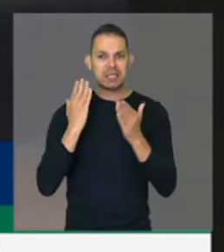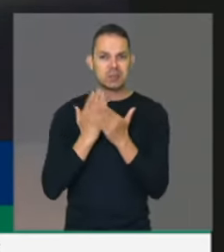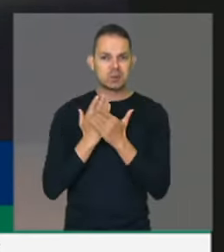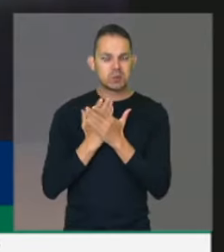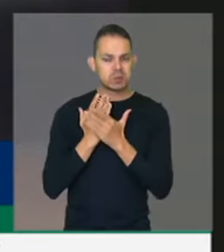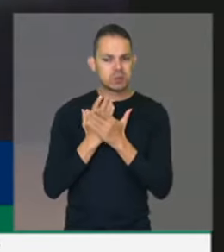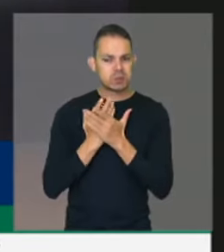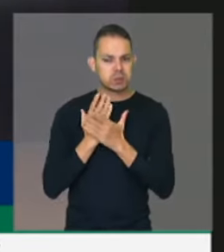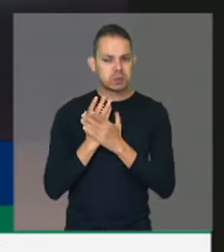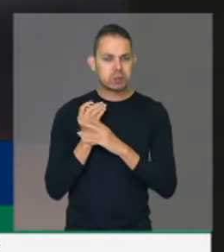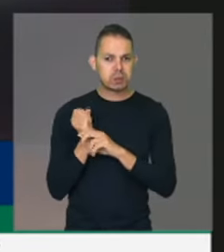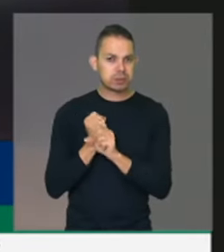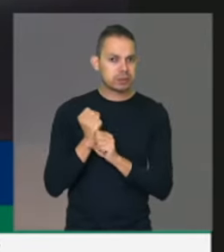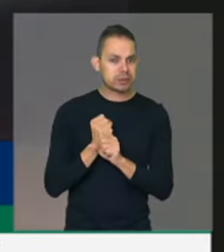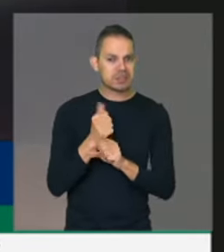COMO EU FALEI, NO MÍNIMO 10 A 12 ANOS PARA CUIDAR DESSES